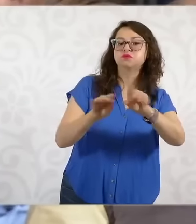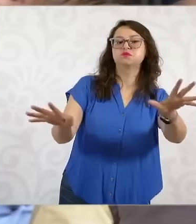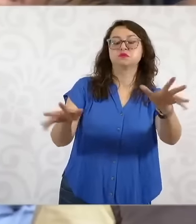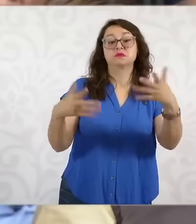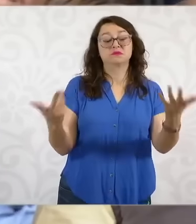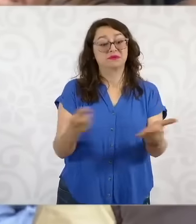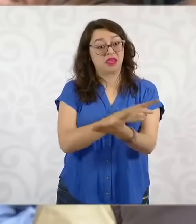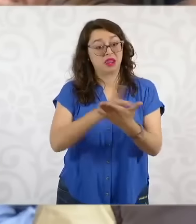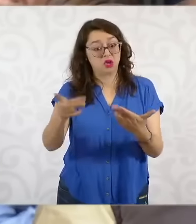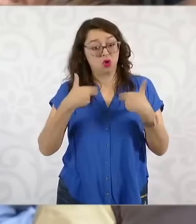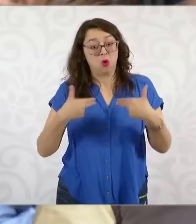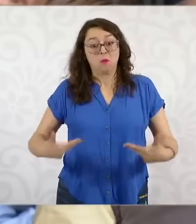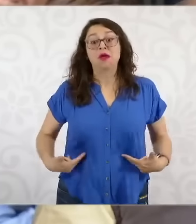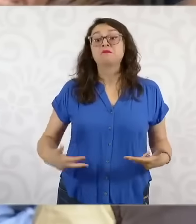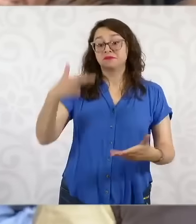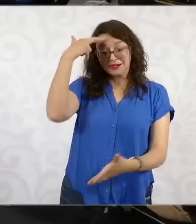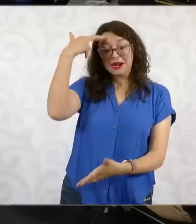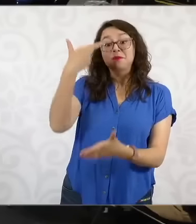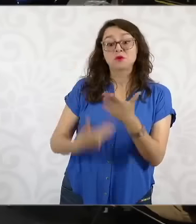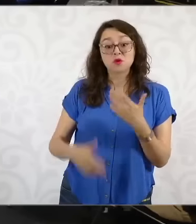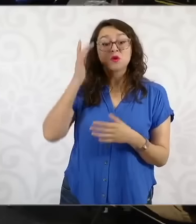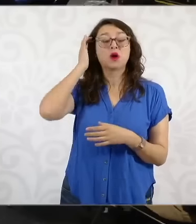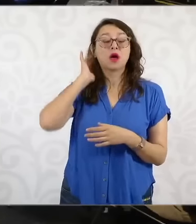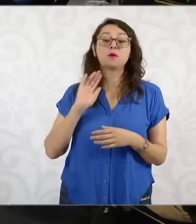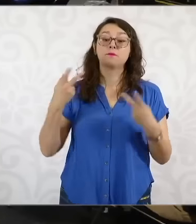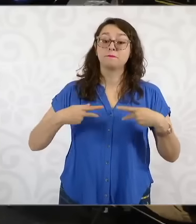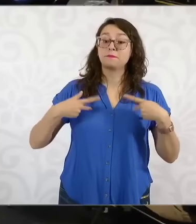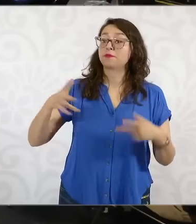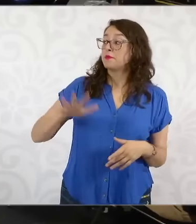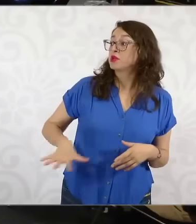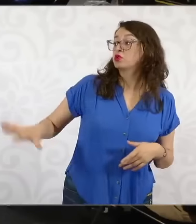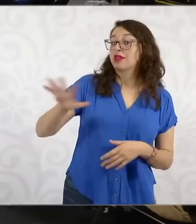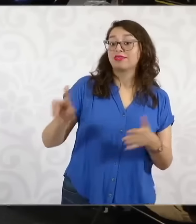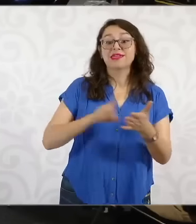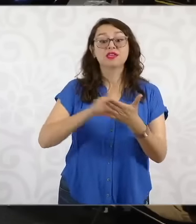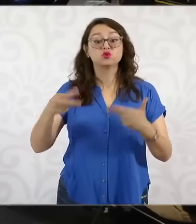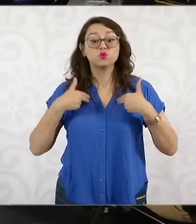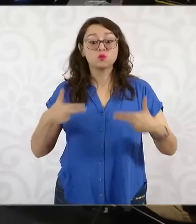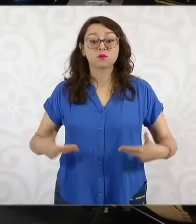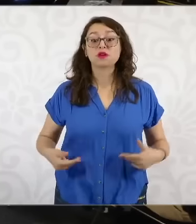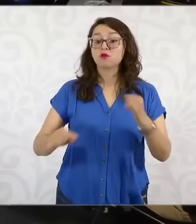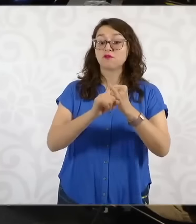En primer lugar, se viola el derecho humano del pueblo a la información. En segundo lugar,